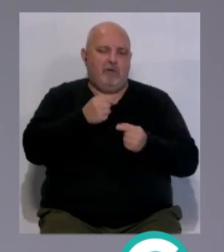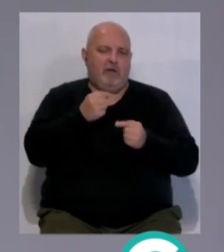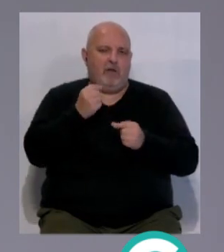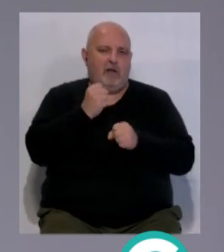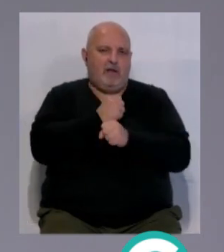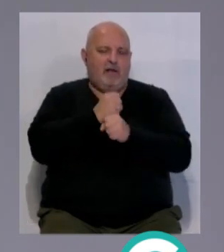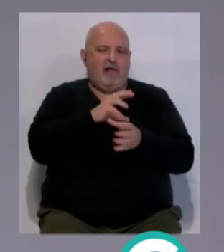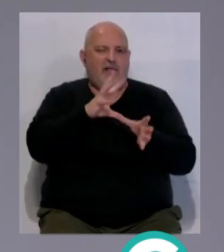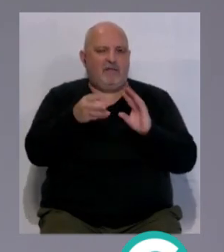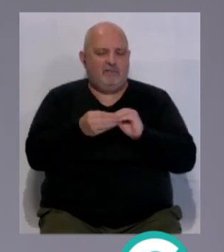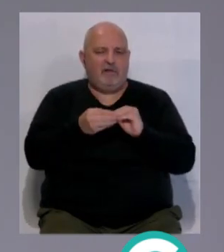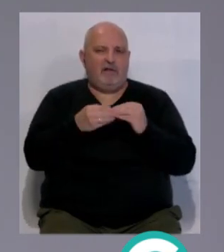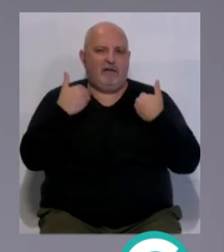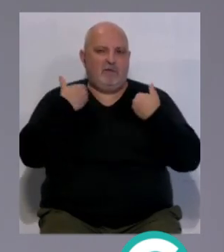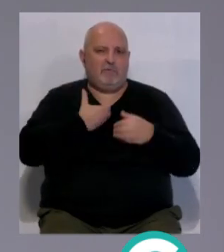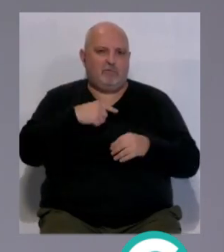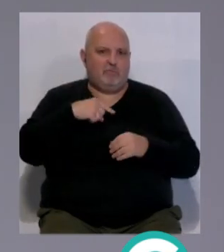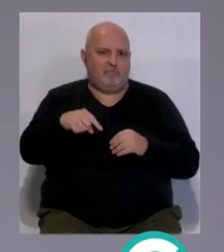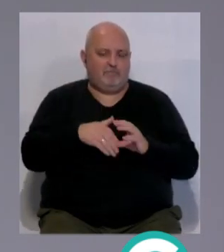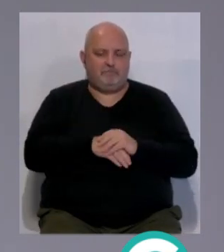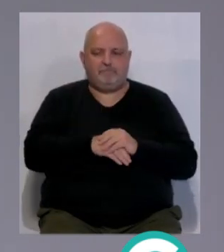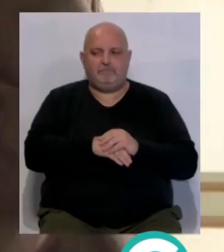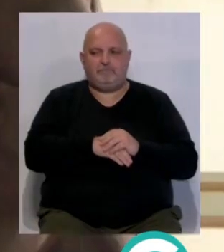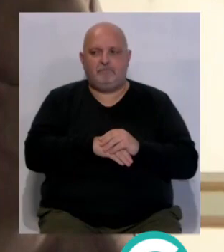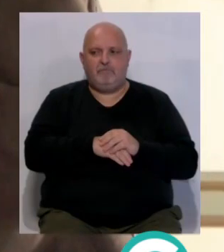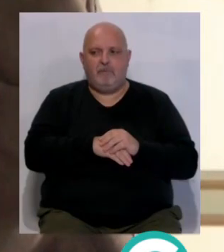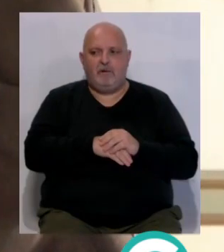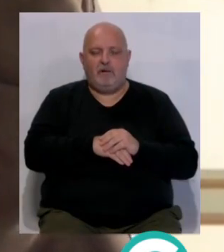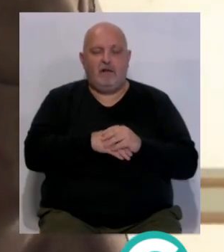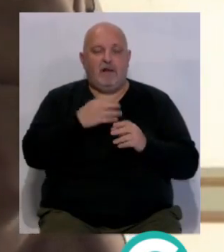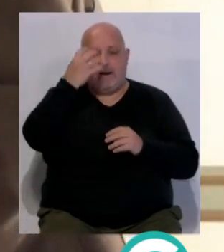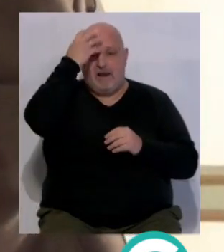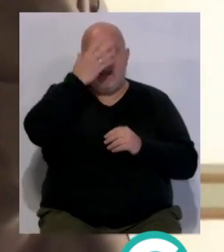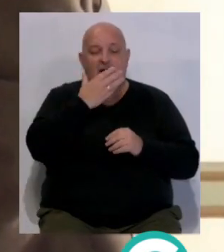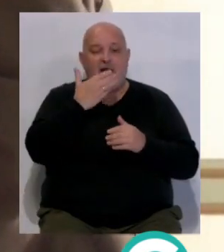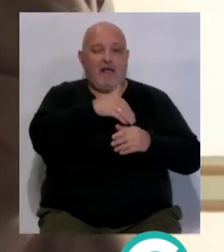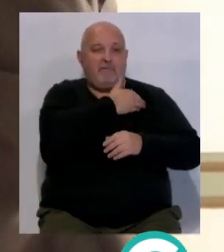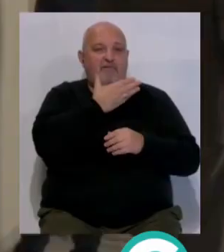de adecuación que ejecuta el ayuntamiento la Real Academia de Bellas Artes de Cádiz tiene